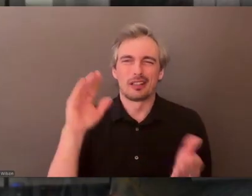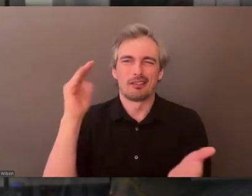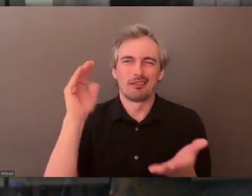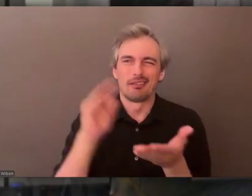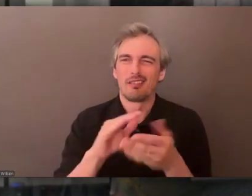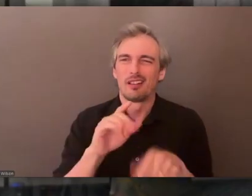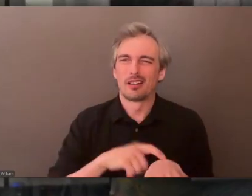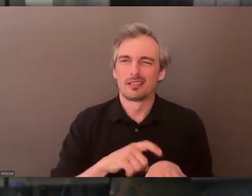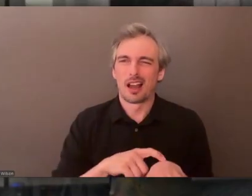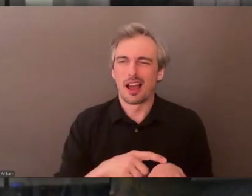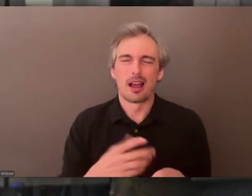非常に高いレベルで。